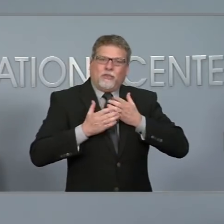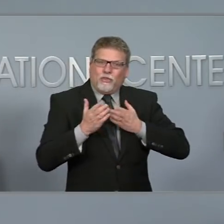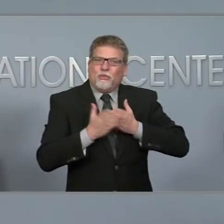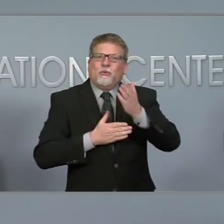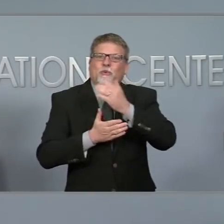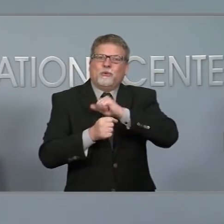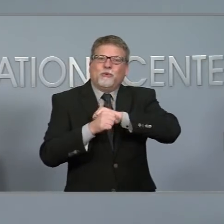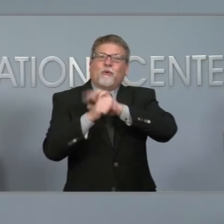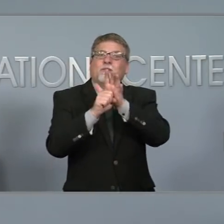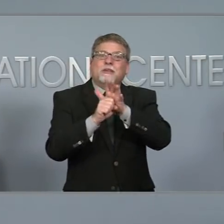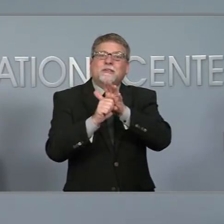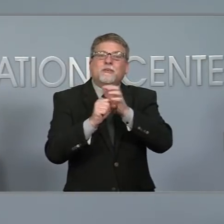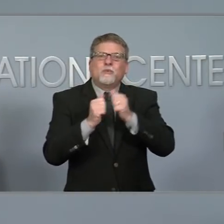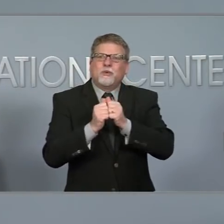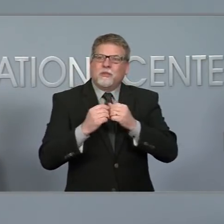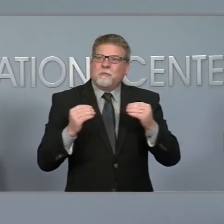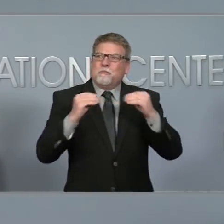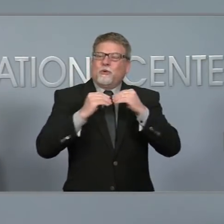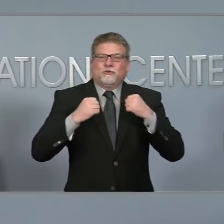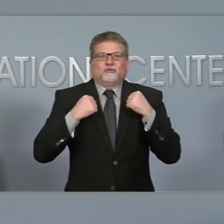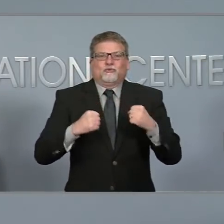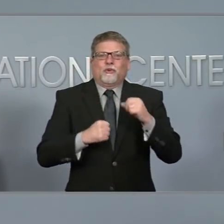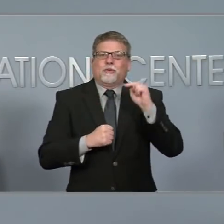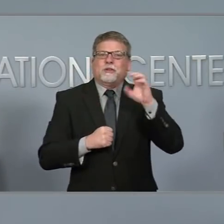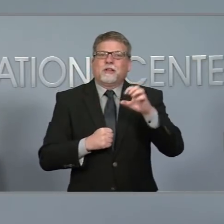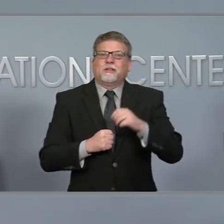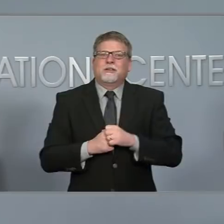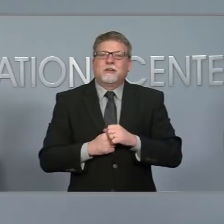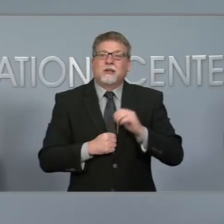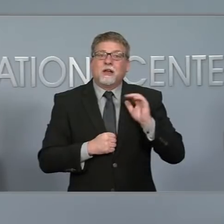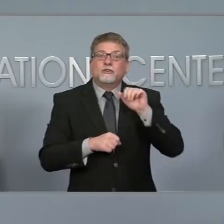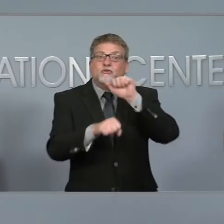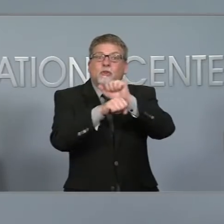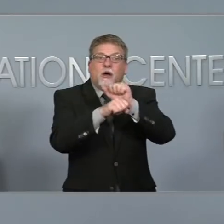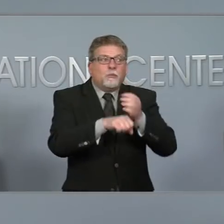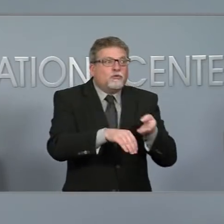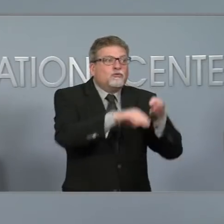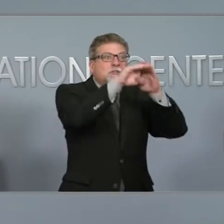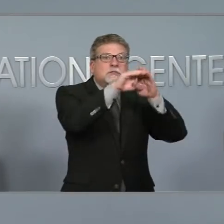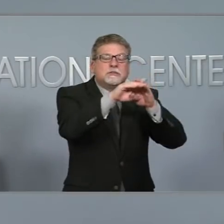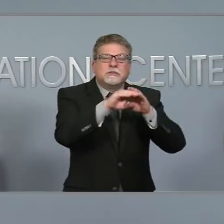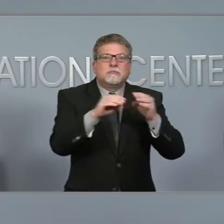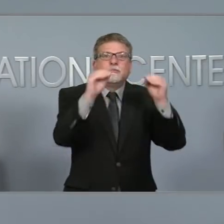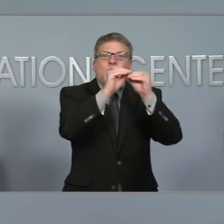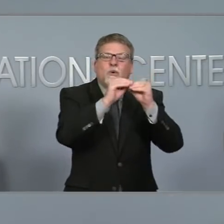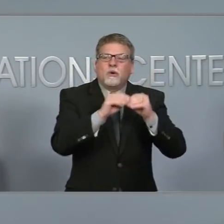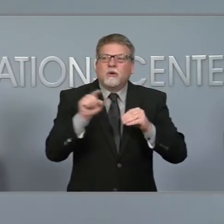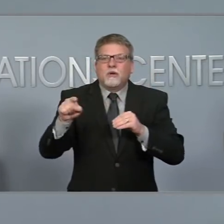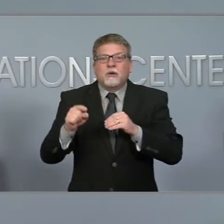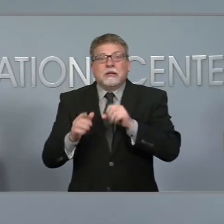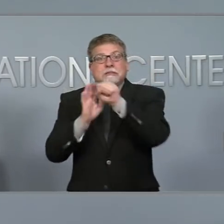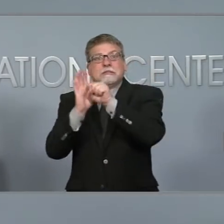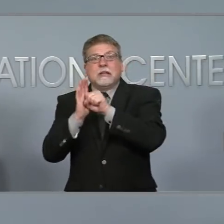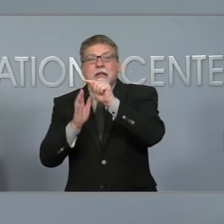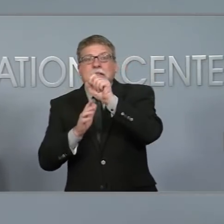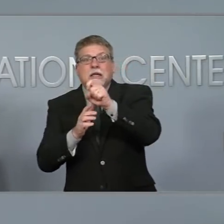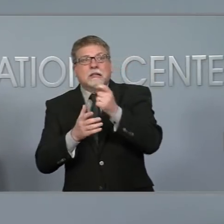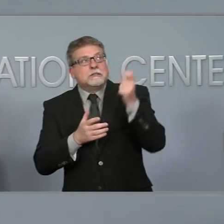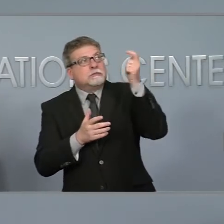hacia un horizonte espléndido,